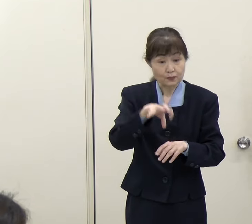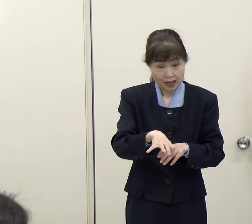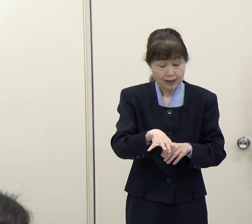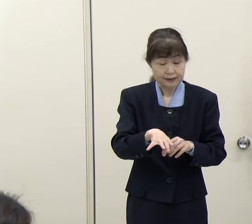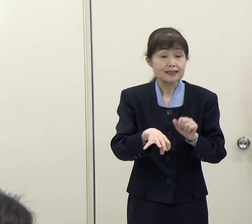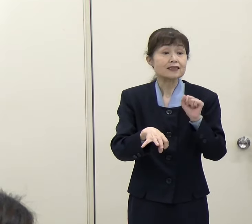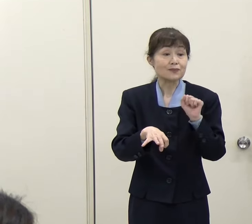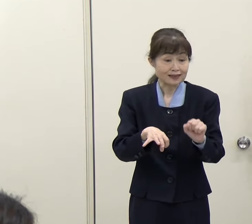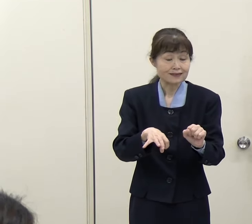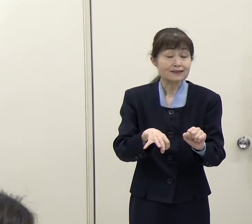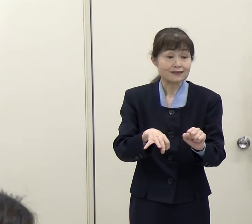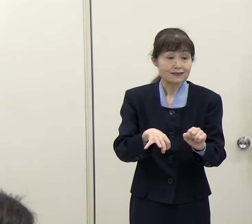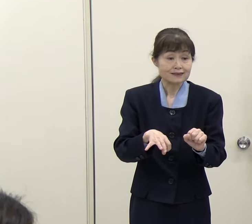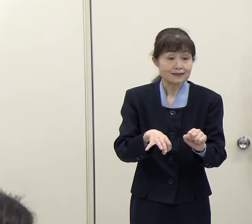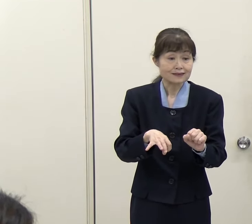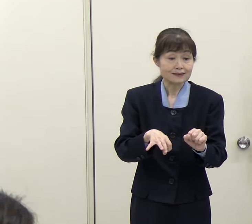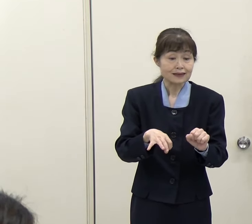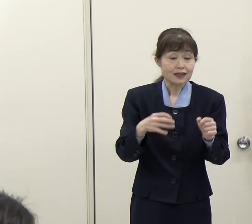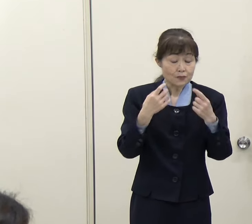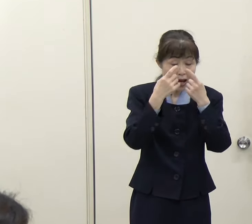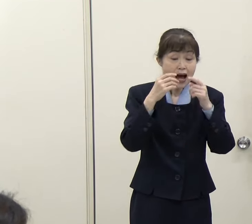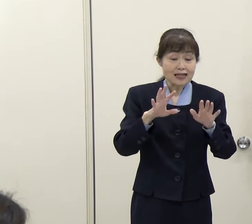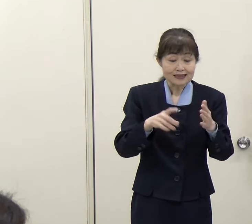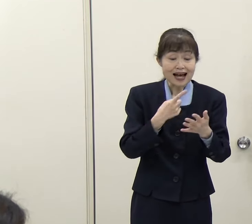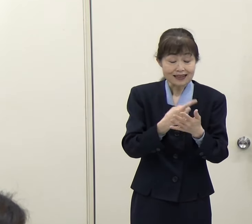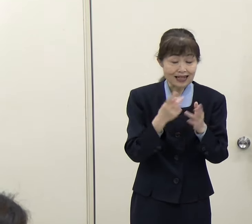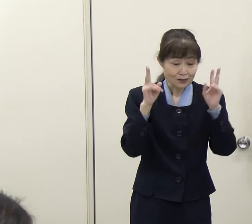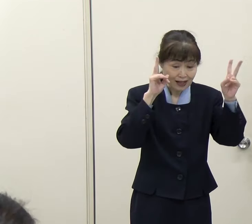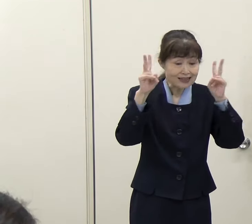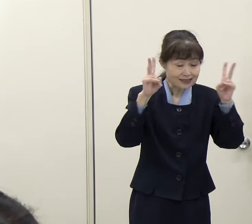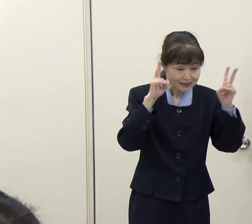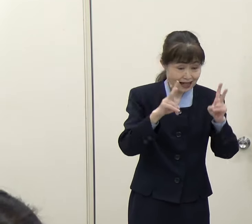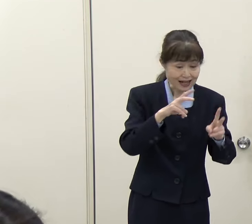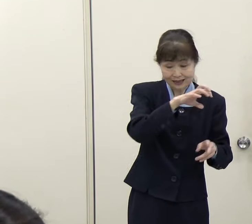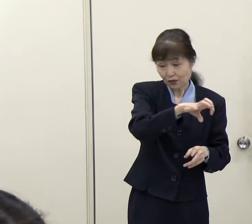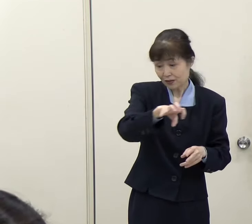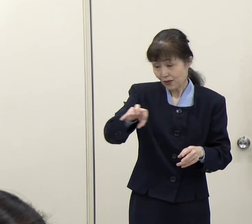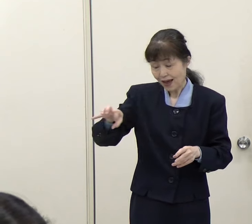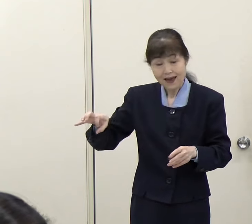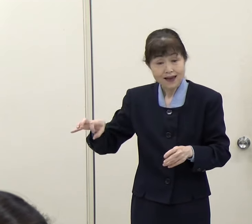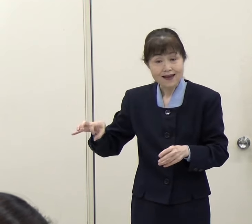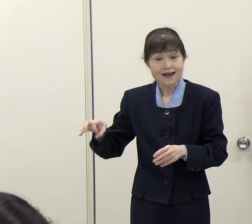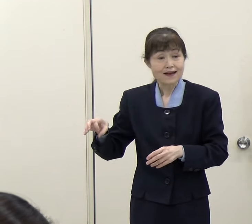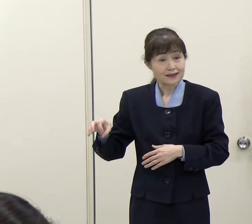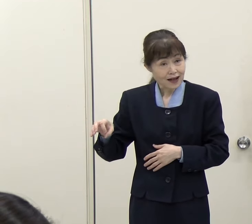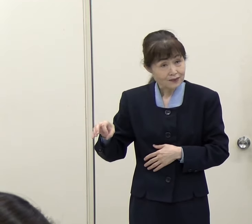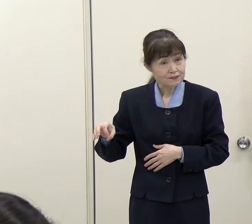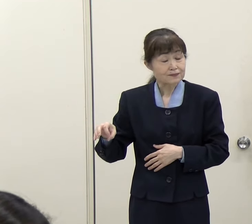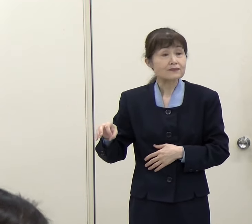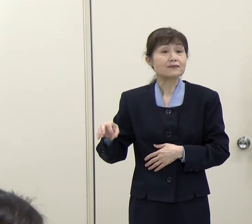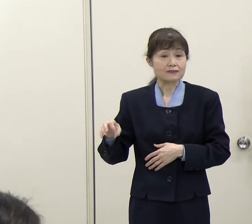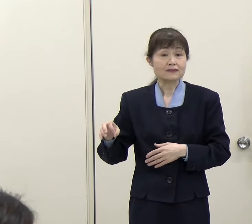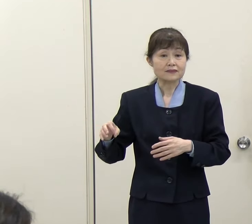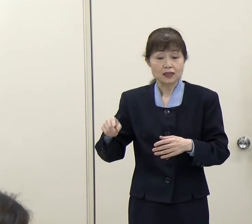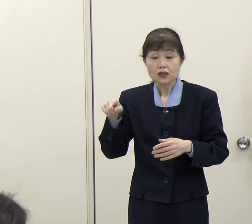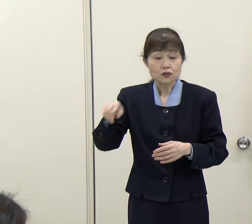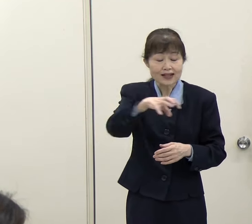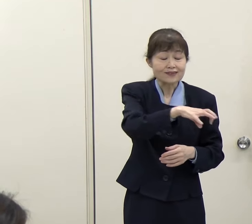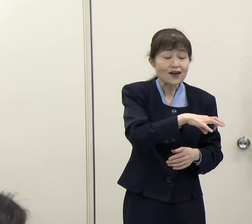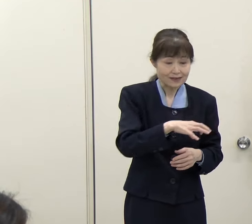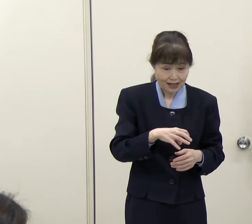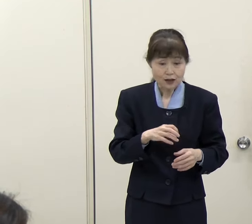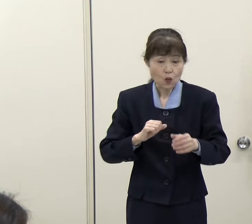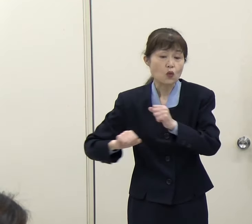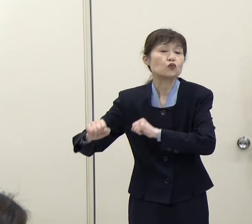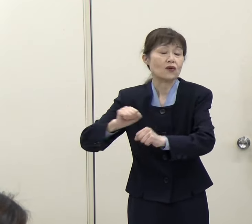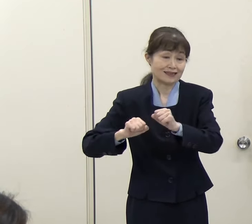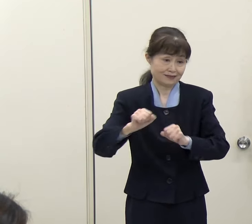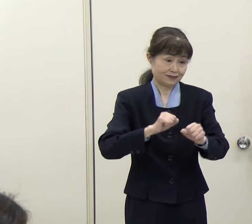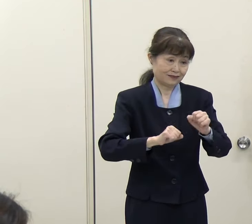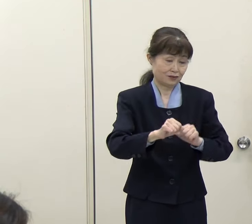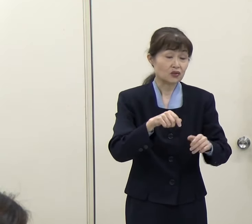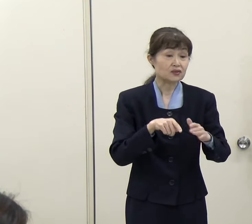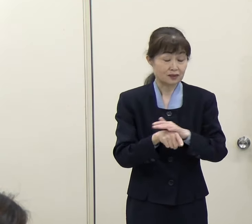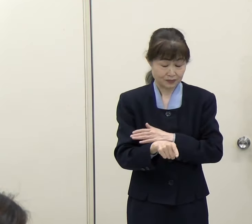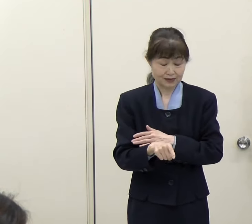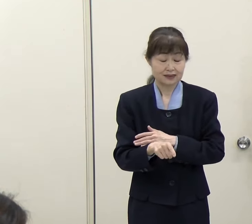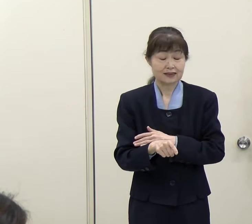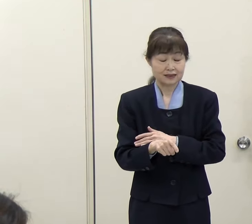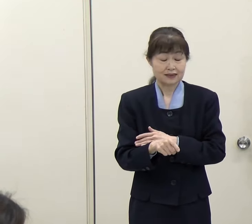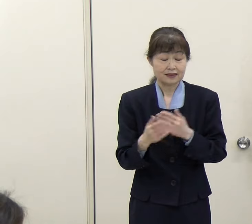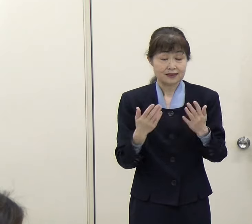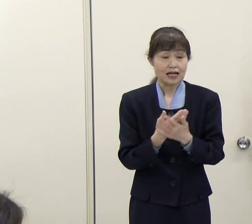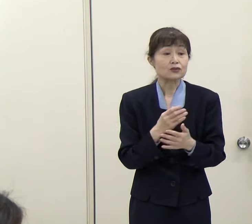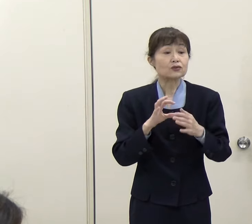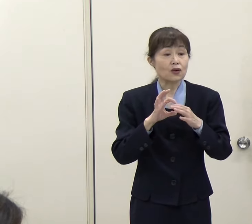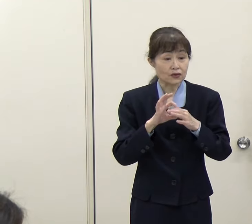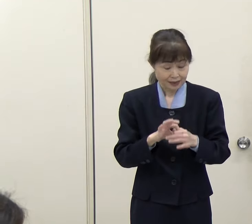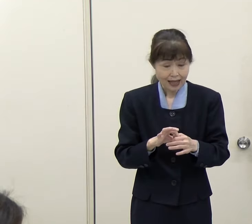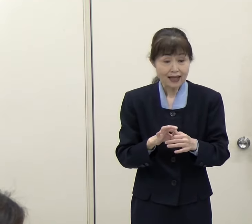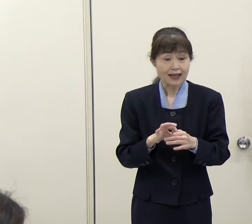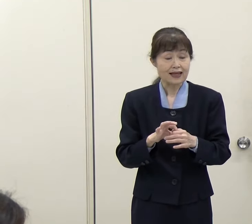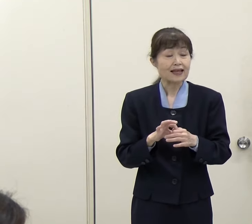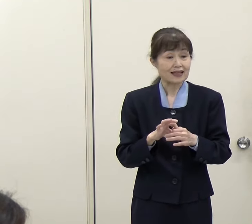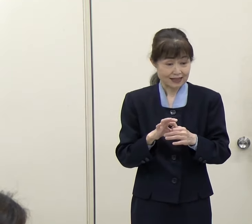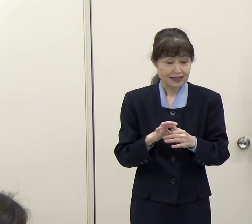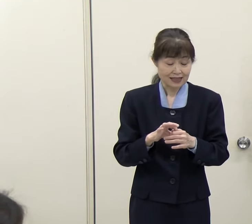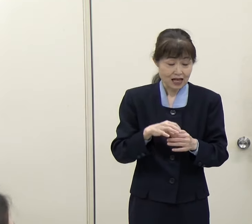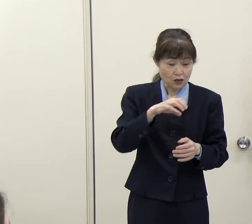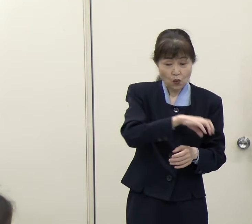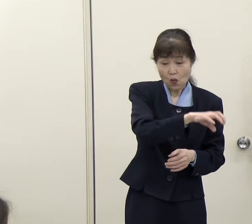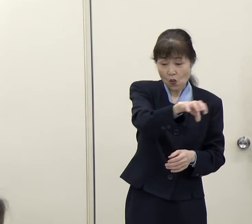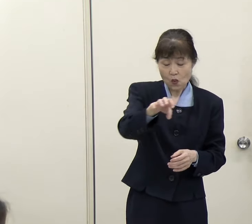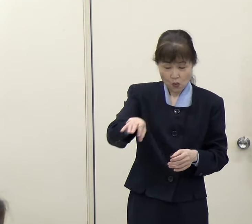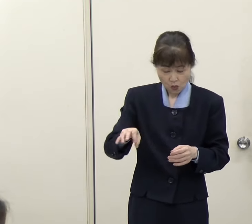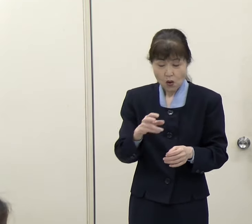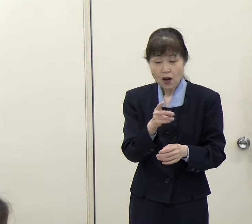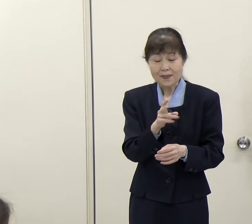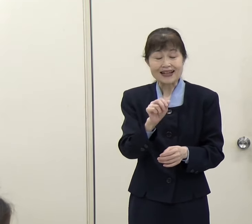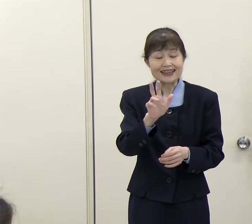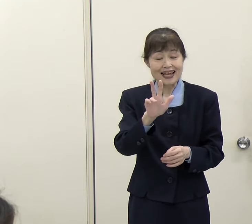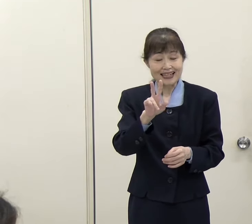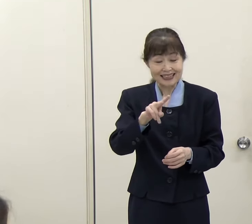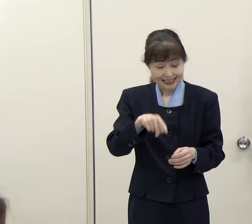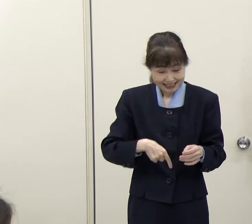これはそれぞれの企業の皆さん、産業の皆さんが動かしていくことで、そういう中をこのバッテリーが循環していくシステムなので、